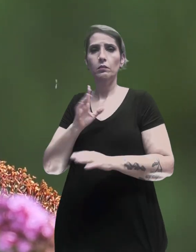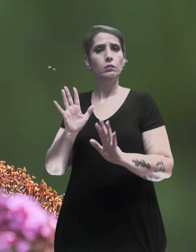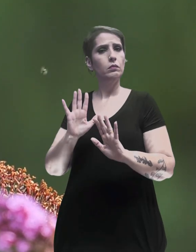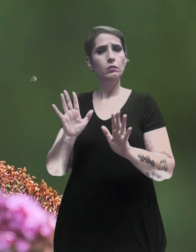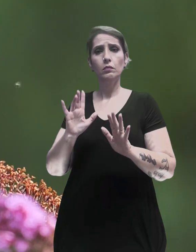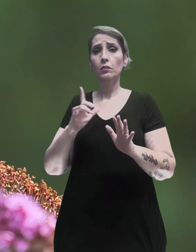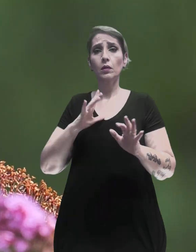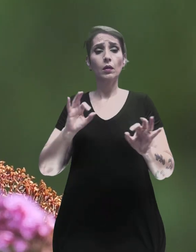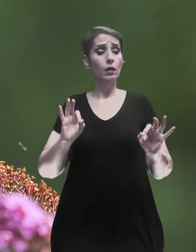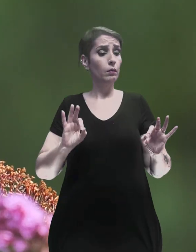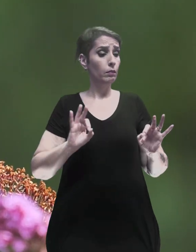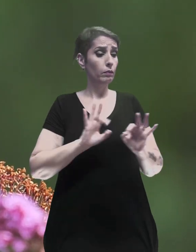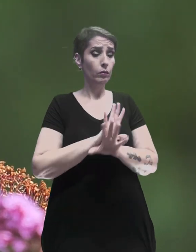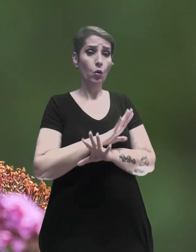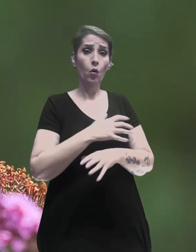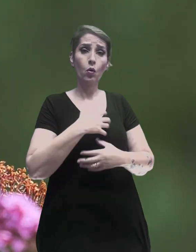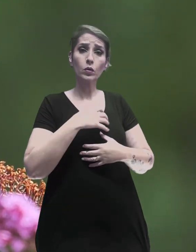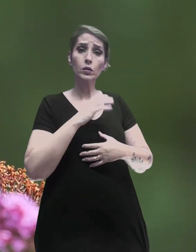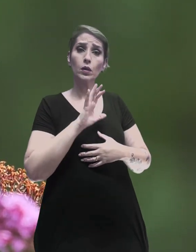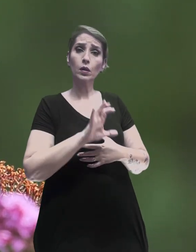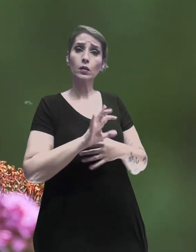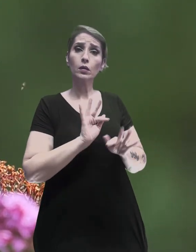Ela já é perfeita em sua simplicidade.